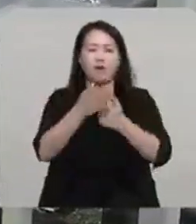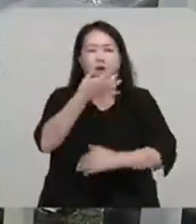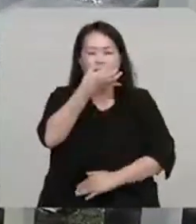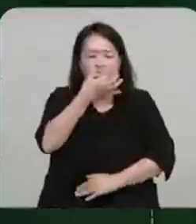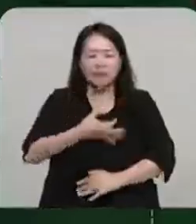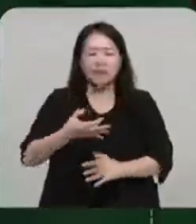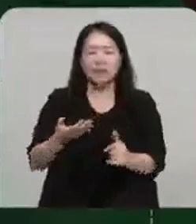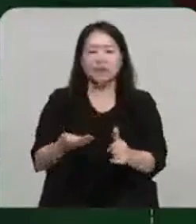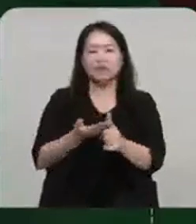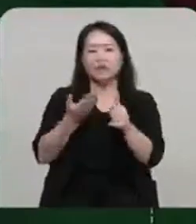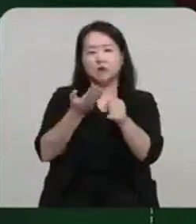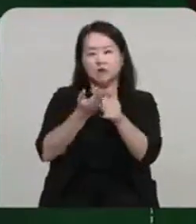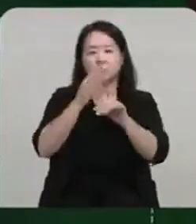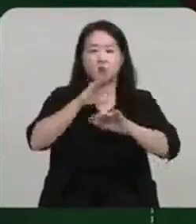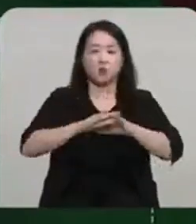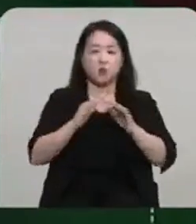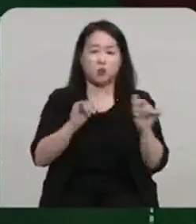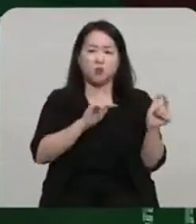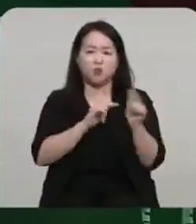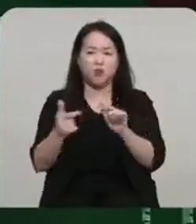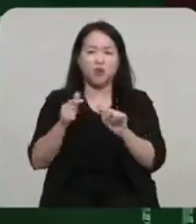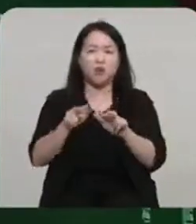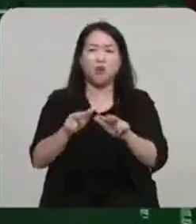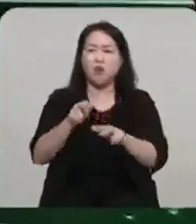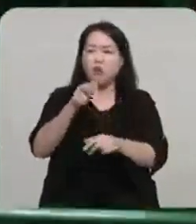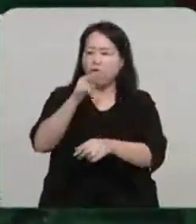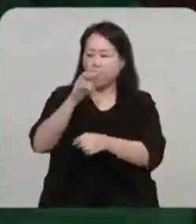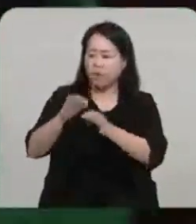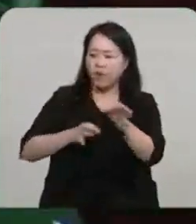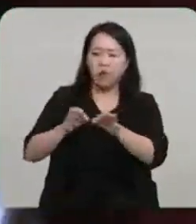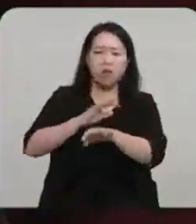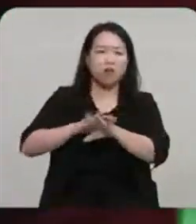들이 소비 위축으로 생계마저 위협 받는 상황.